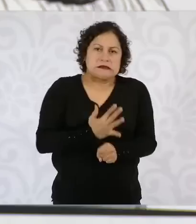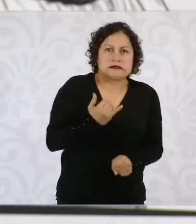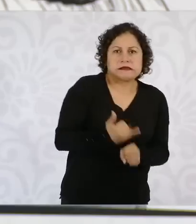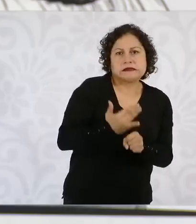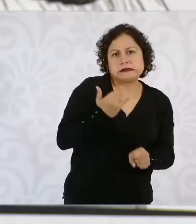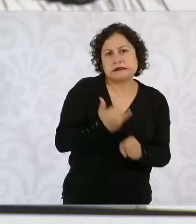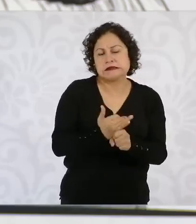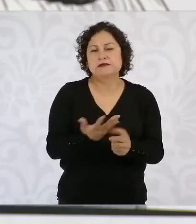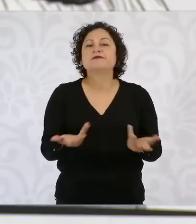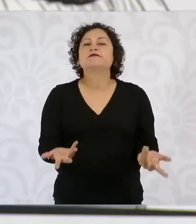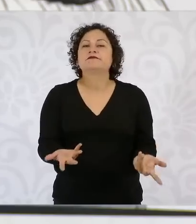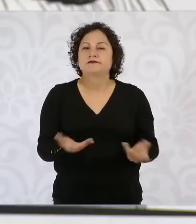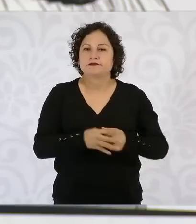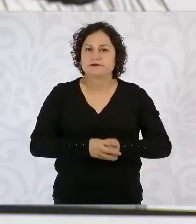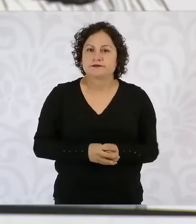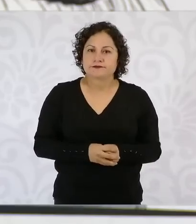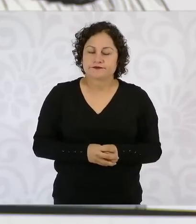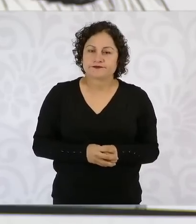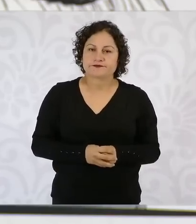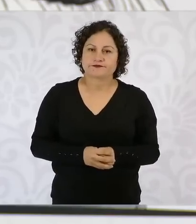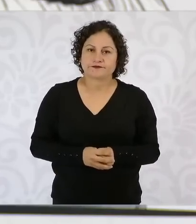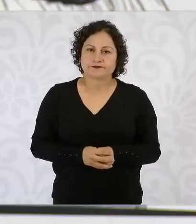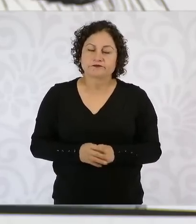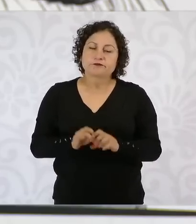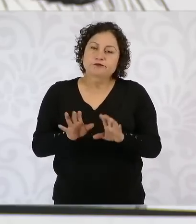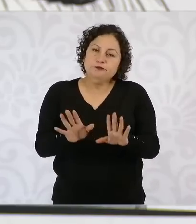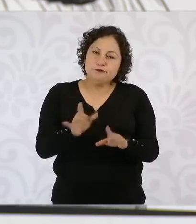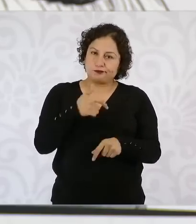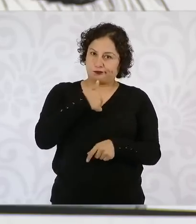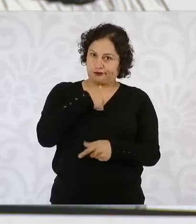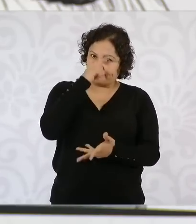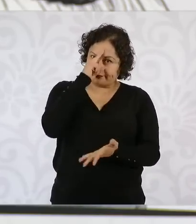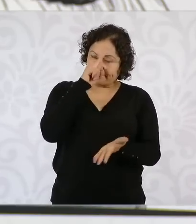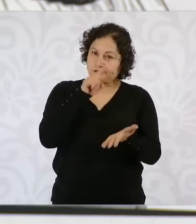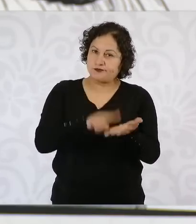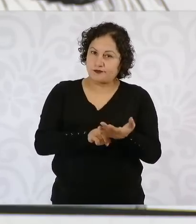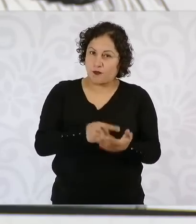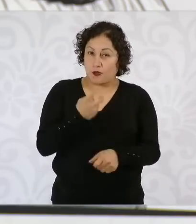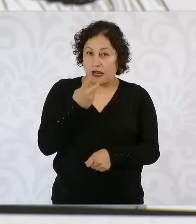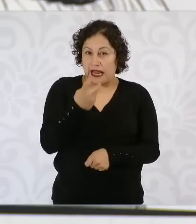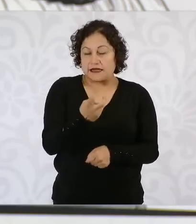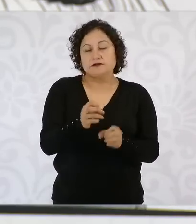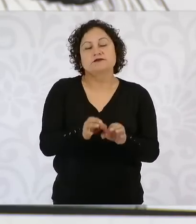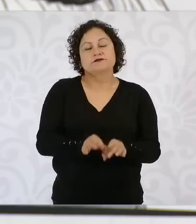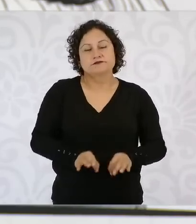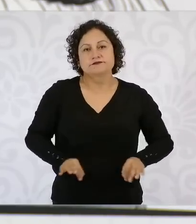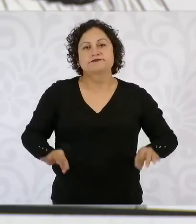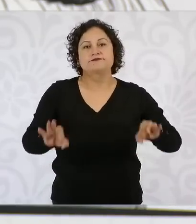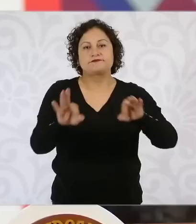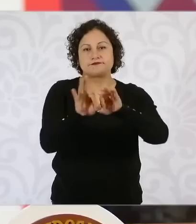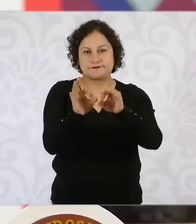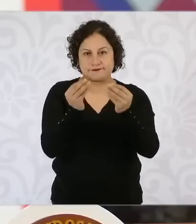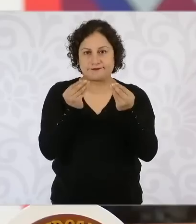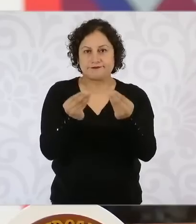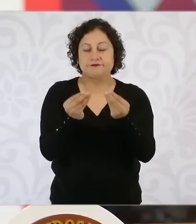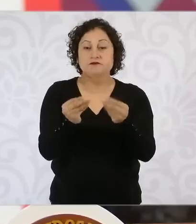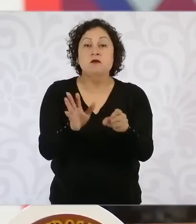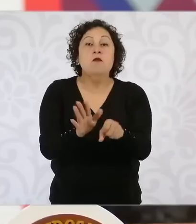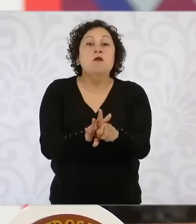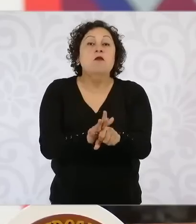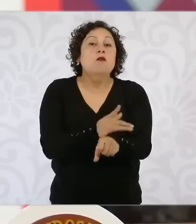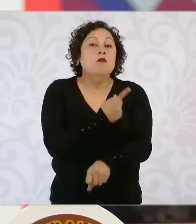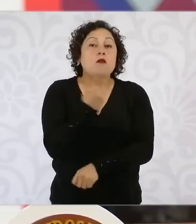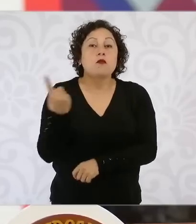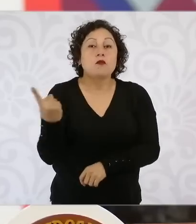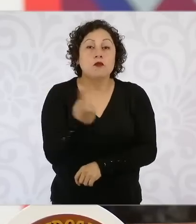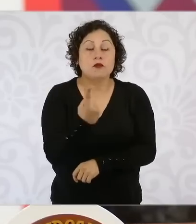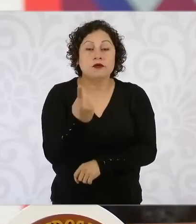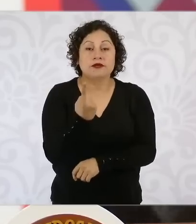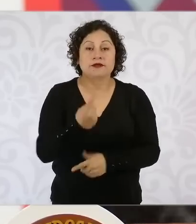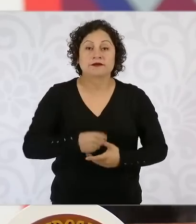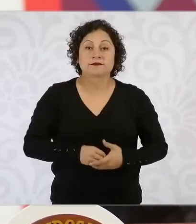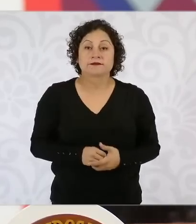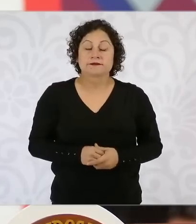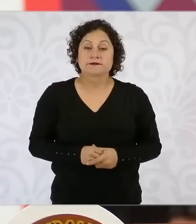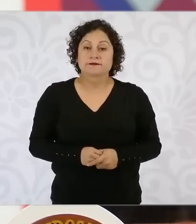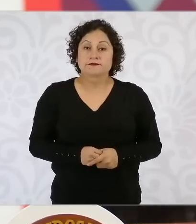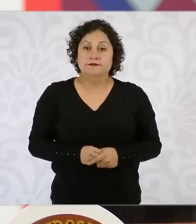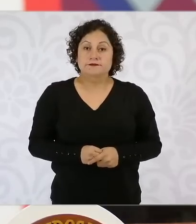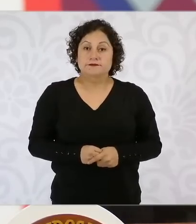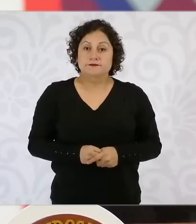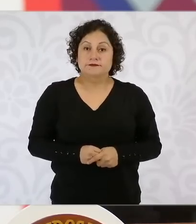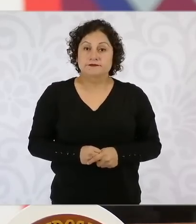Pues yo creo que fueron muy importantes porque en el momento que se anuncia el el las tarifas